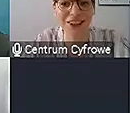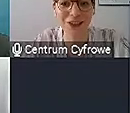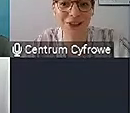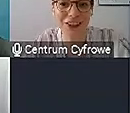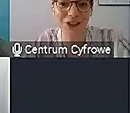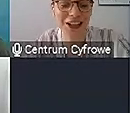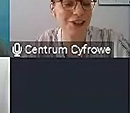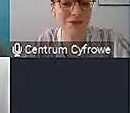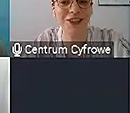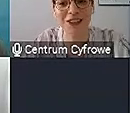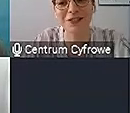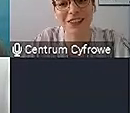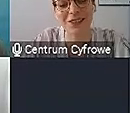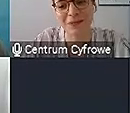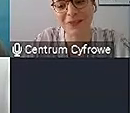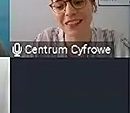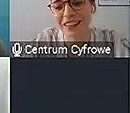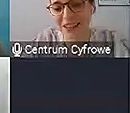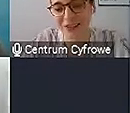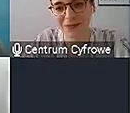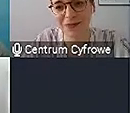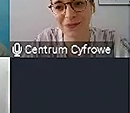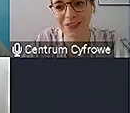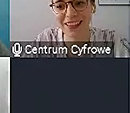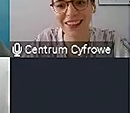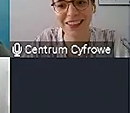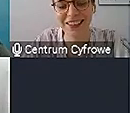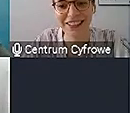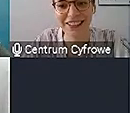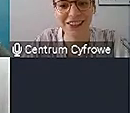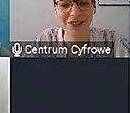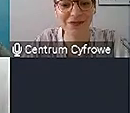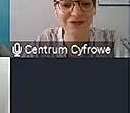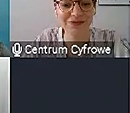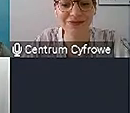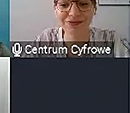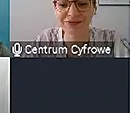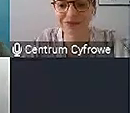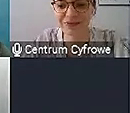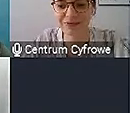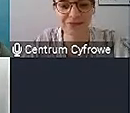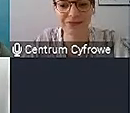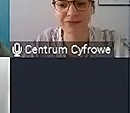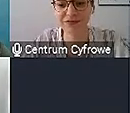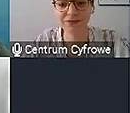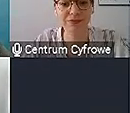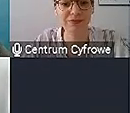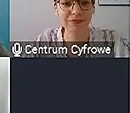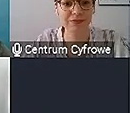że każdy może rysować. - WOJCIECH BARAN: Mam nadzieję. Dzień dobry, Marysiu, dzień dobry państwu. To jeden z moich głównych celów,